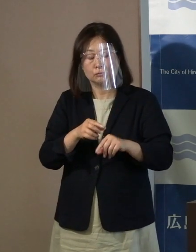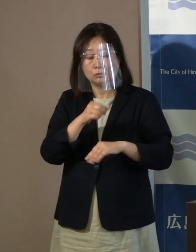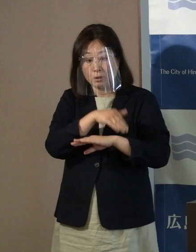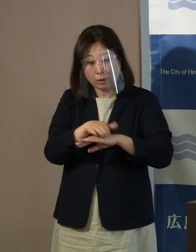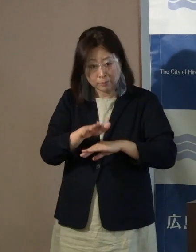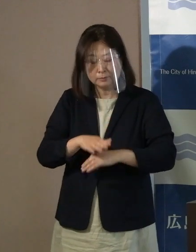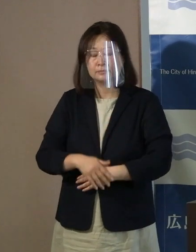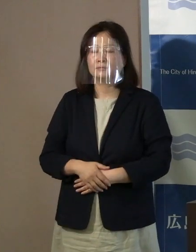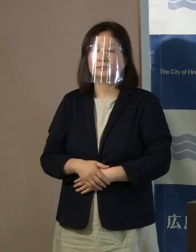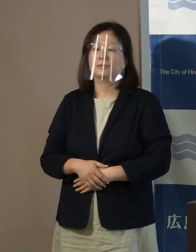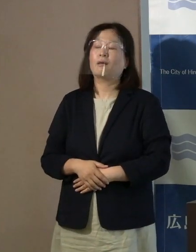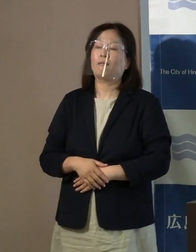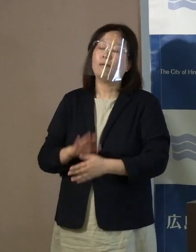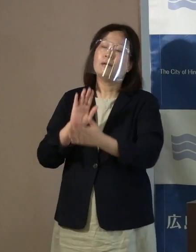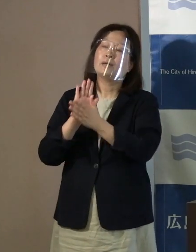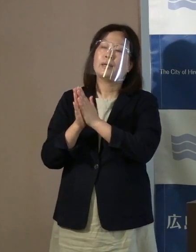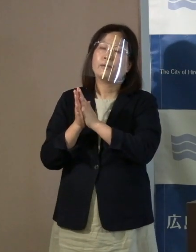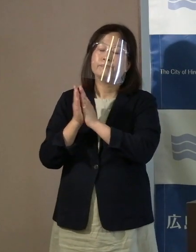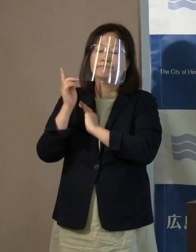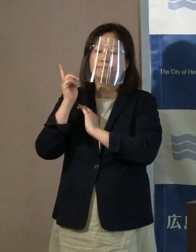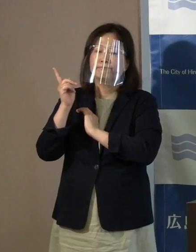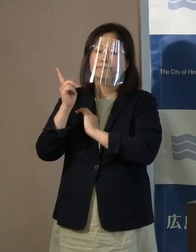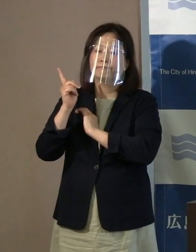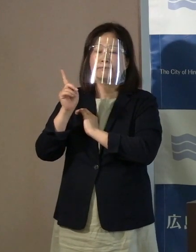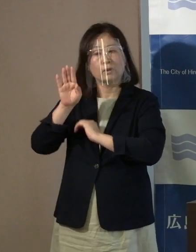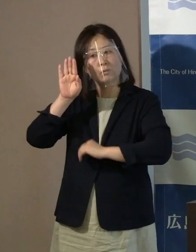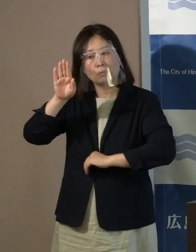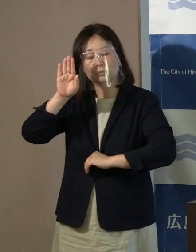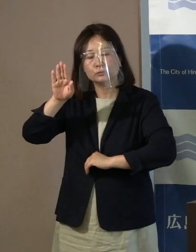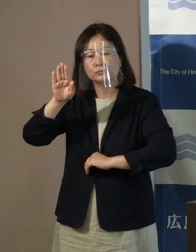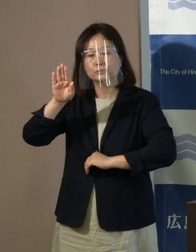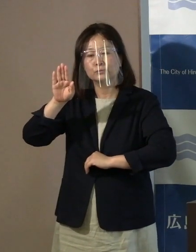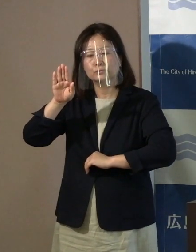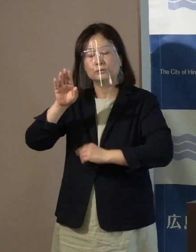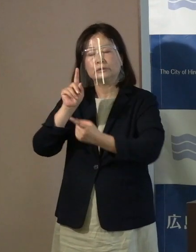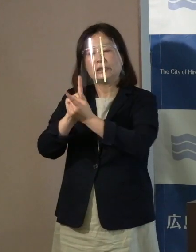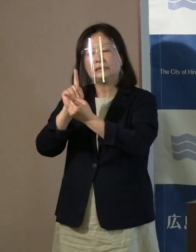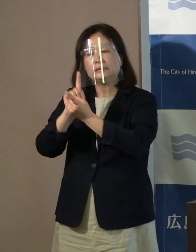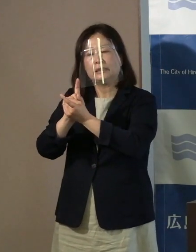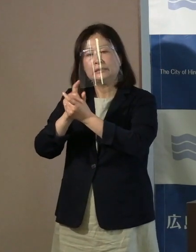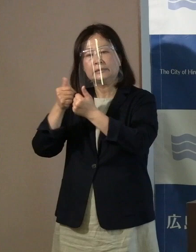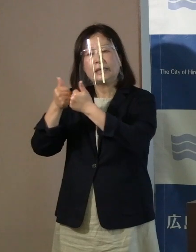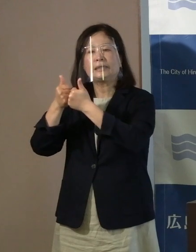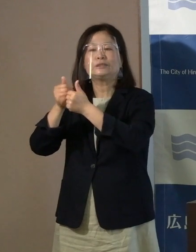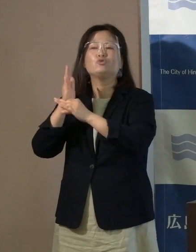(市長)県の方で､もうすぐ｡ 対策会議を今開いていますので､